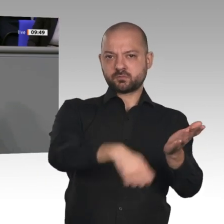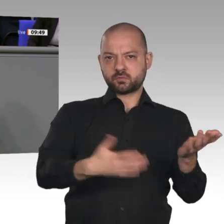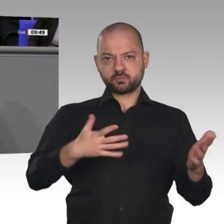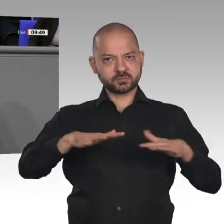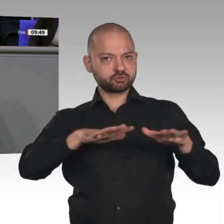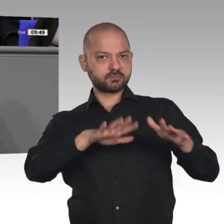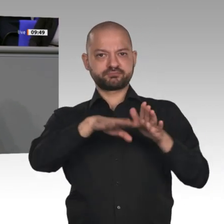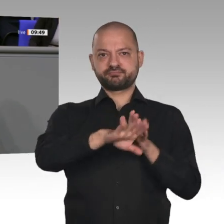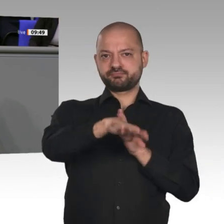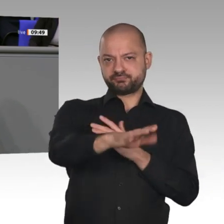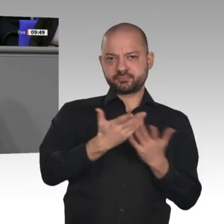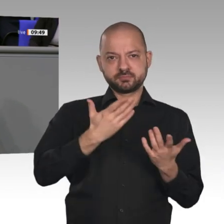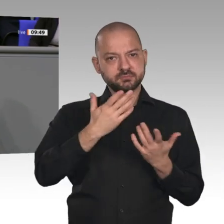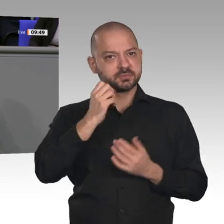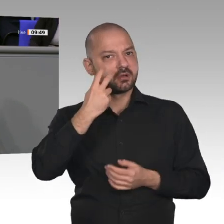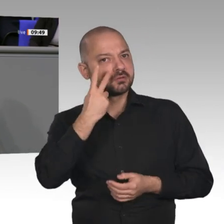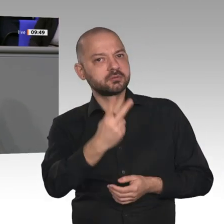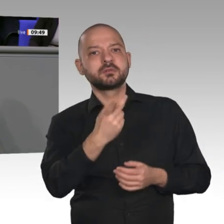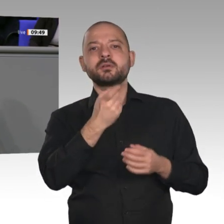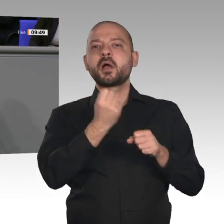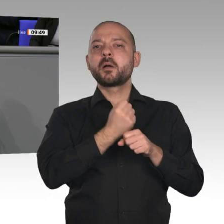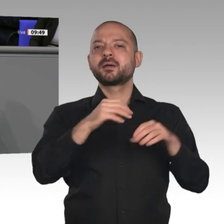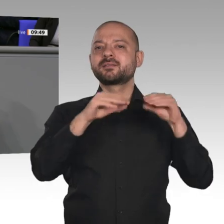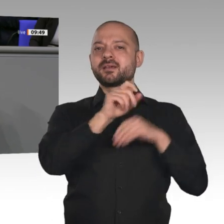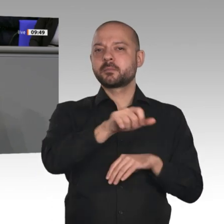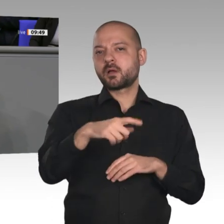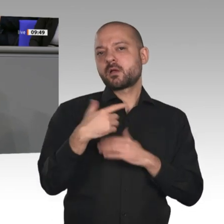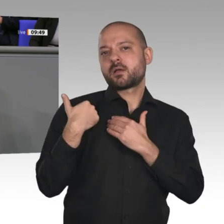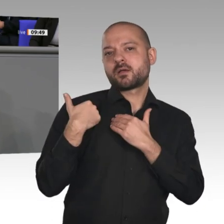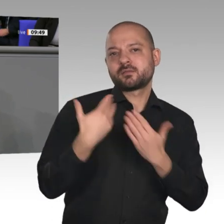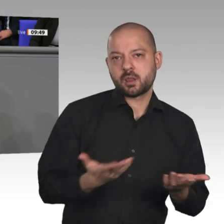auch zukünftig Kaufkraft zu erhalten. Deshalb sage ich: Die Reduzierung des Solidaritätsbeitrages